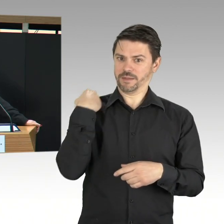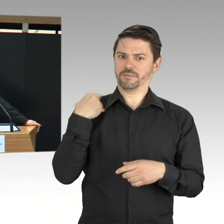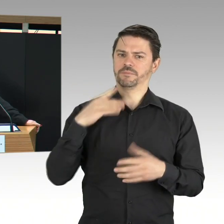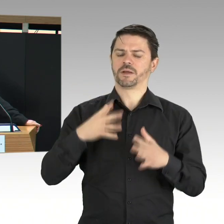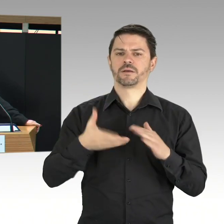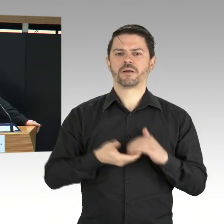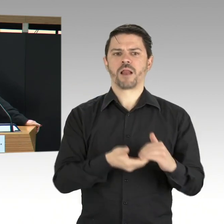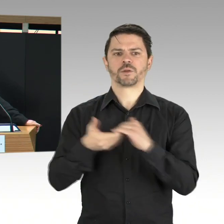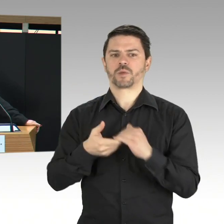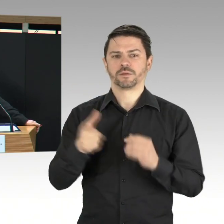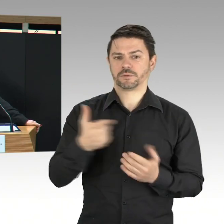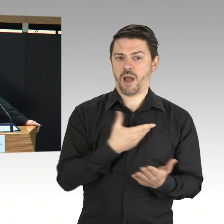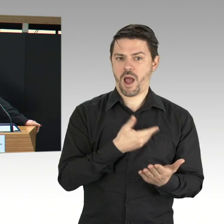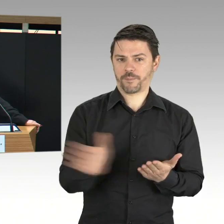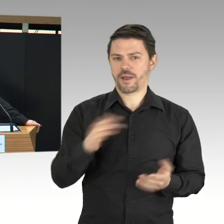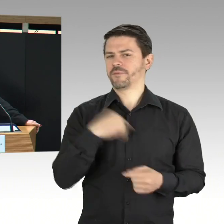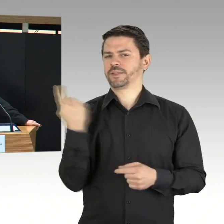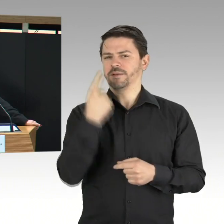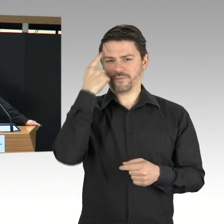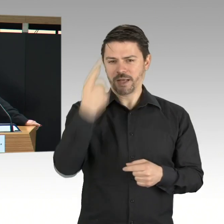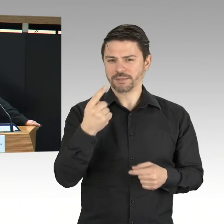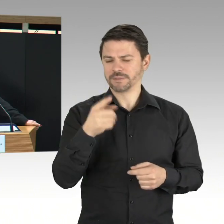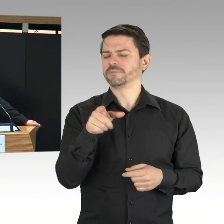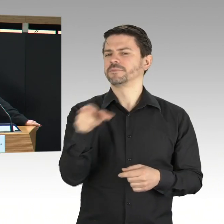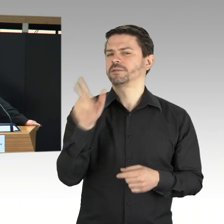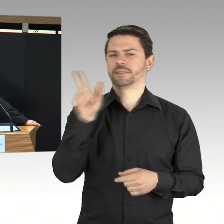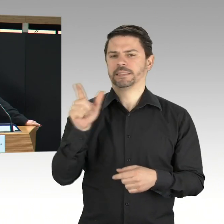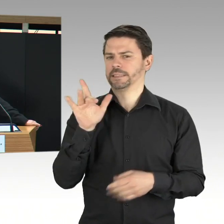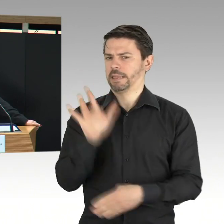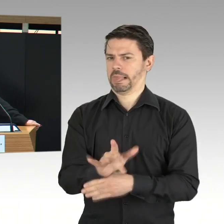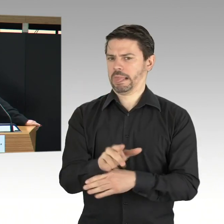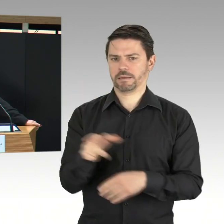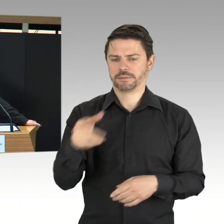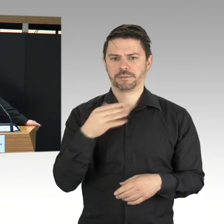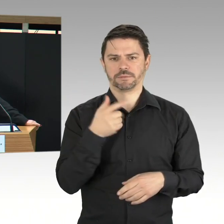Der BBU hat seinen Mitgliedern gerade erst selbst den Rat gegeben,